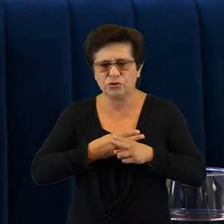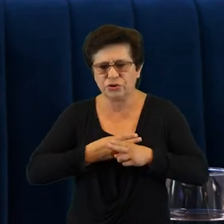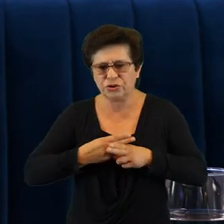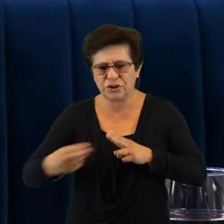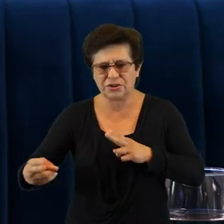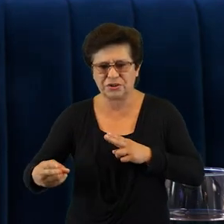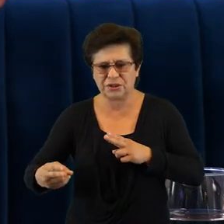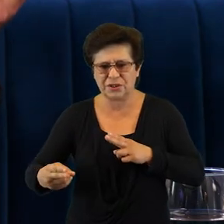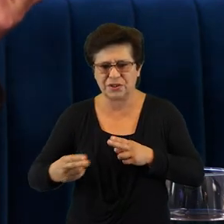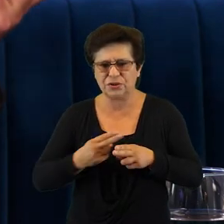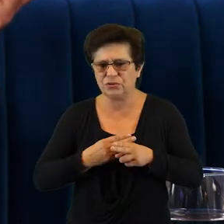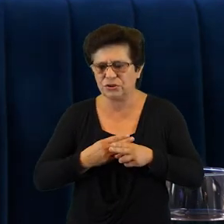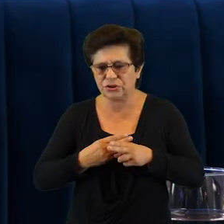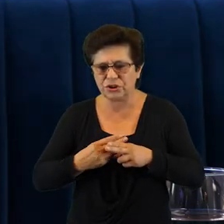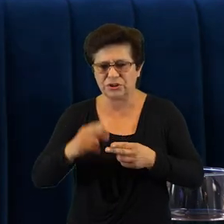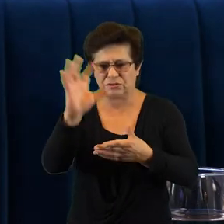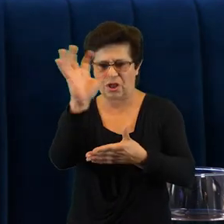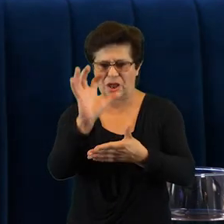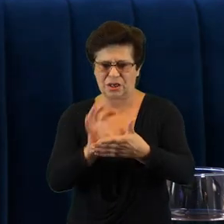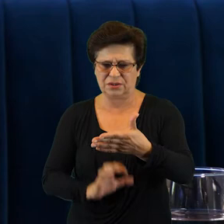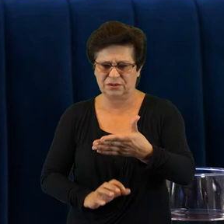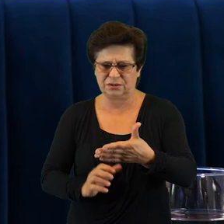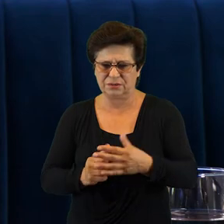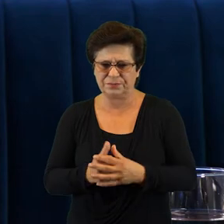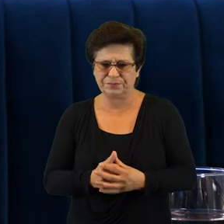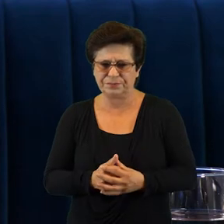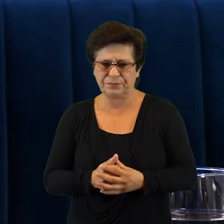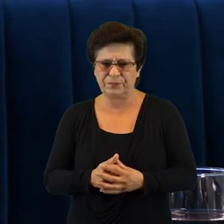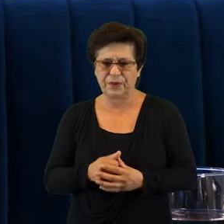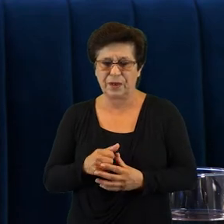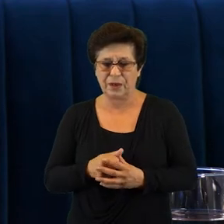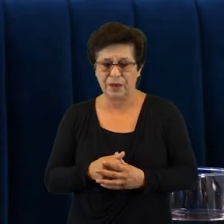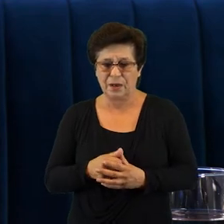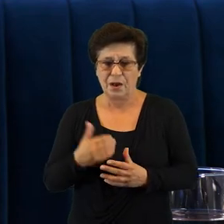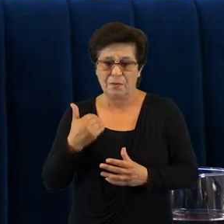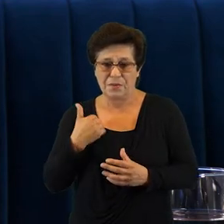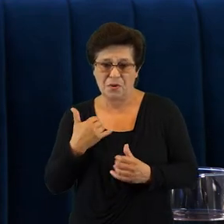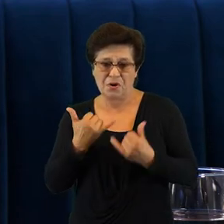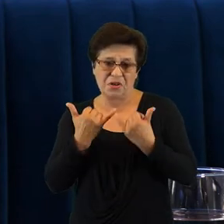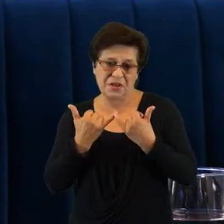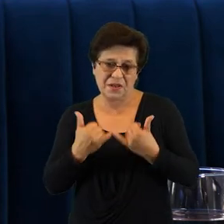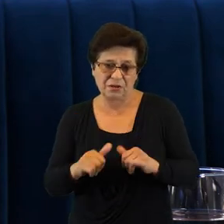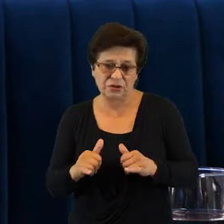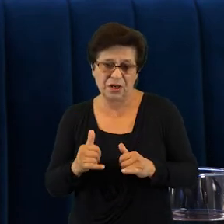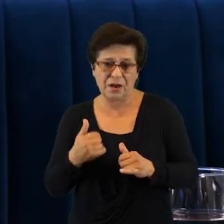Właśnie na tych wypominkach literackich, gdzie było inaczej, przypomniałem wypowiedź takiego